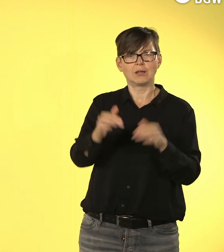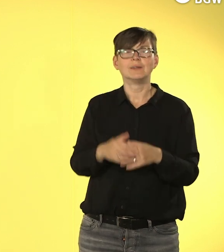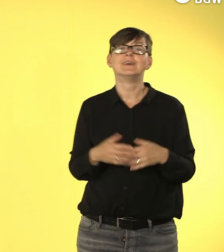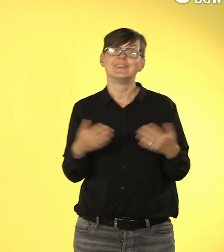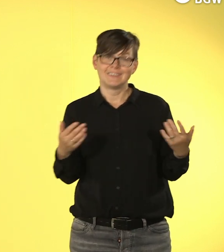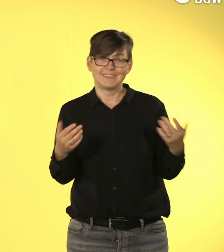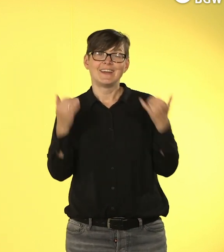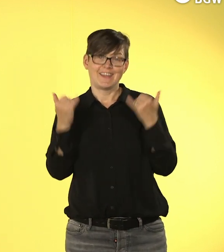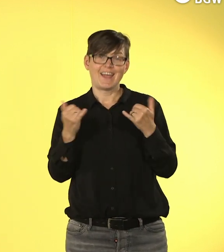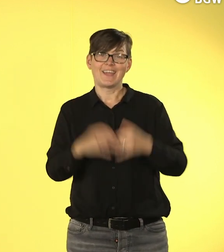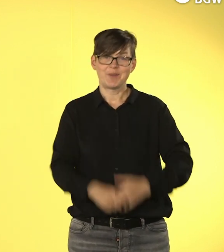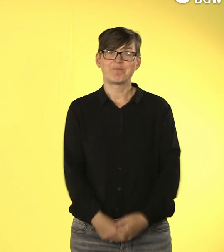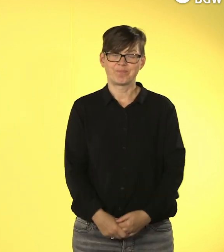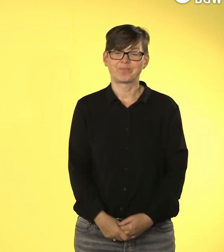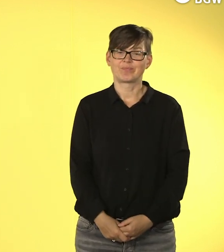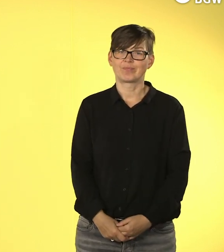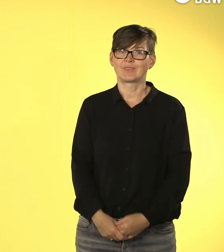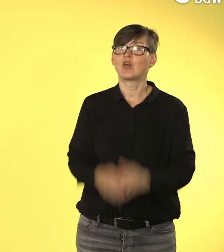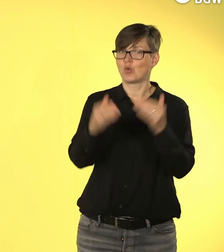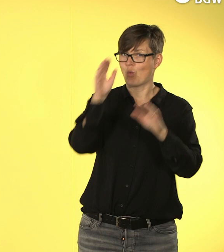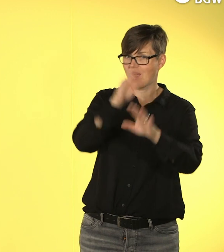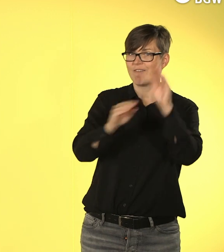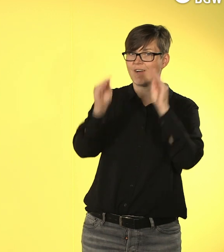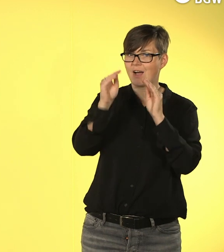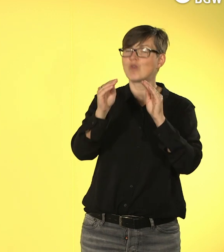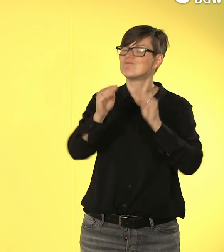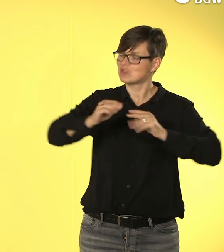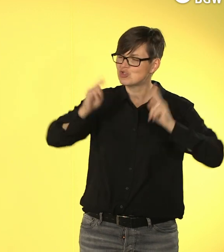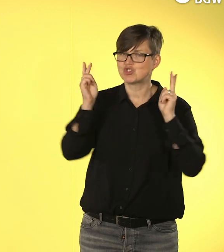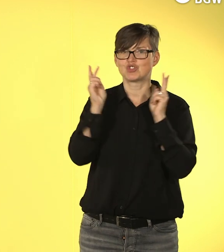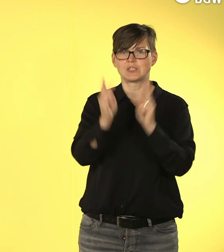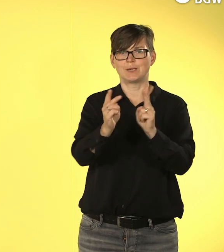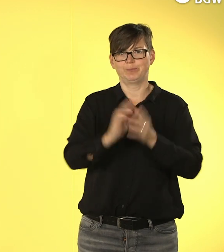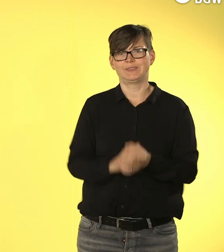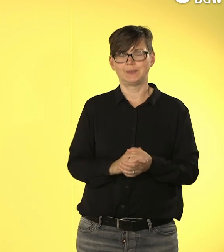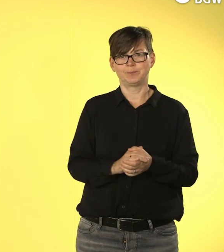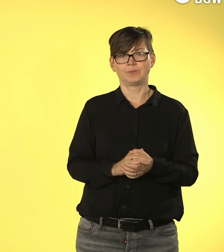Die Erfahrung ist allgemeingültig. Es ist tatsächlich so. Das erleben wir in der Praxis sehr oft.